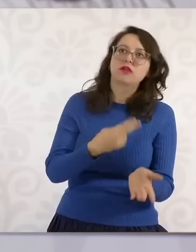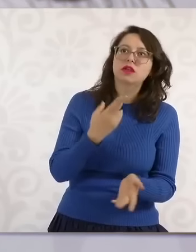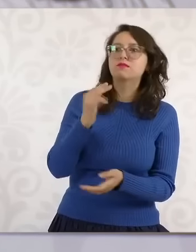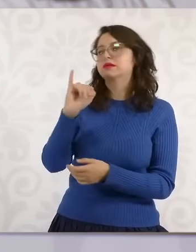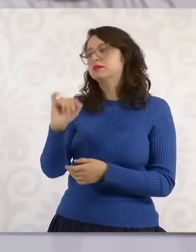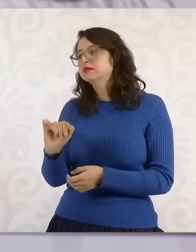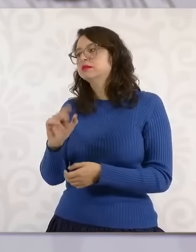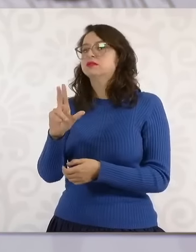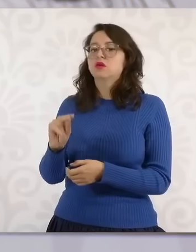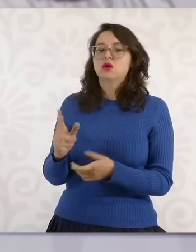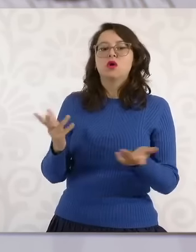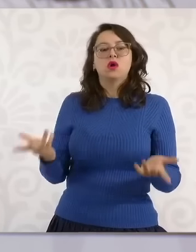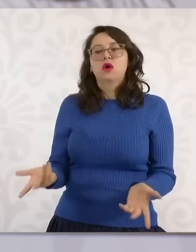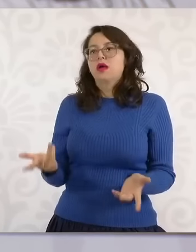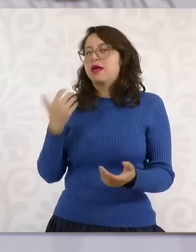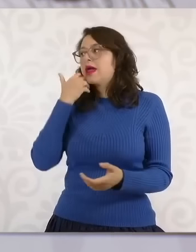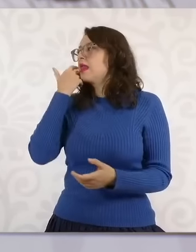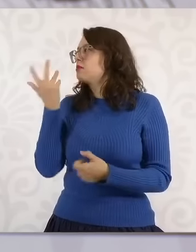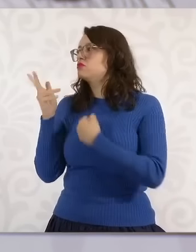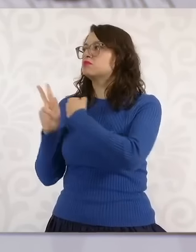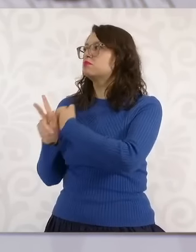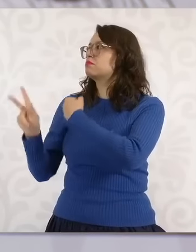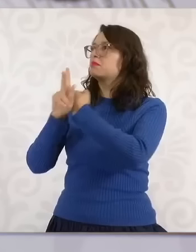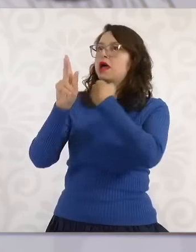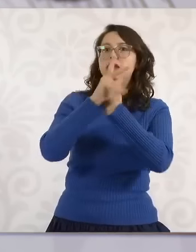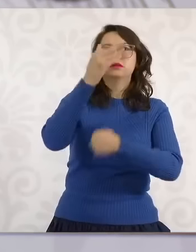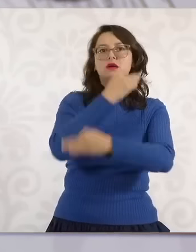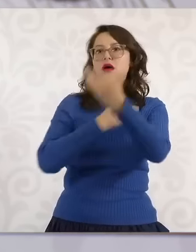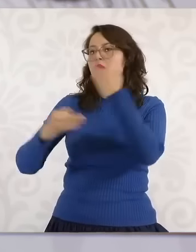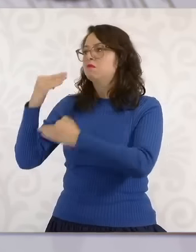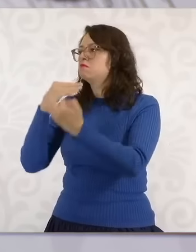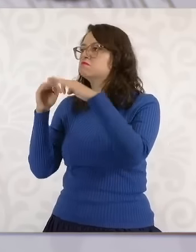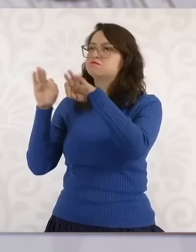Nosotros no queremos enemistarnos con ningún país, con ningún pueblo, con ningún gobierno.